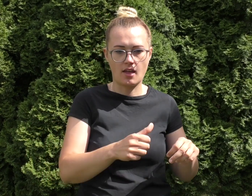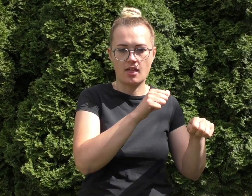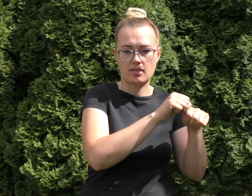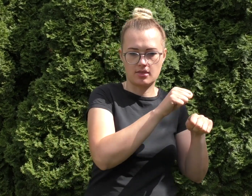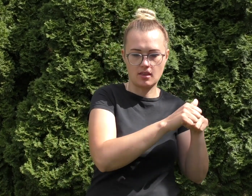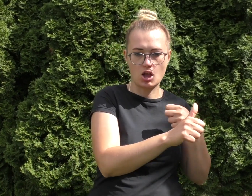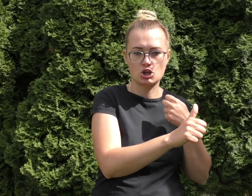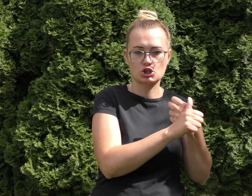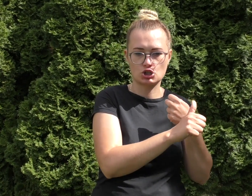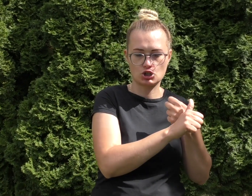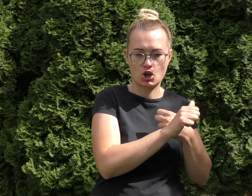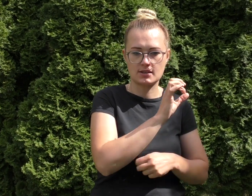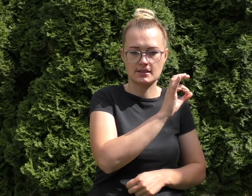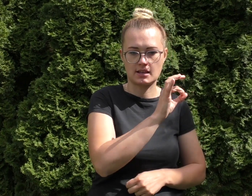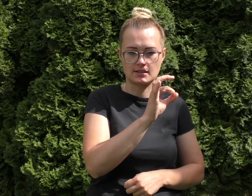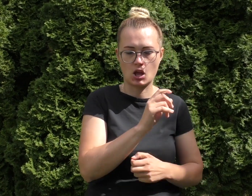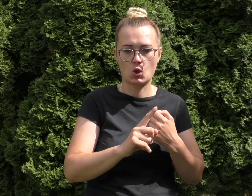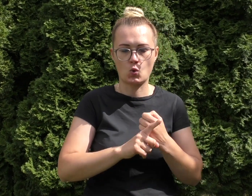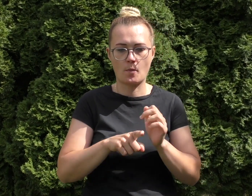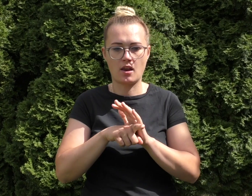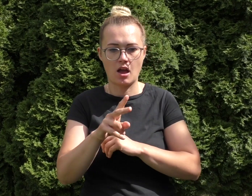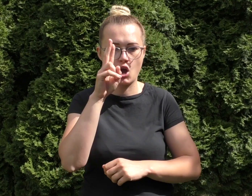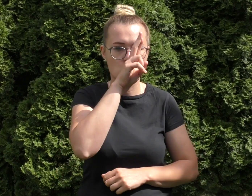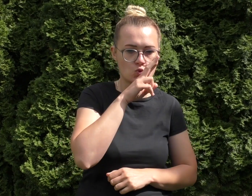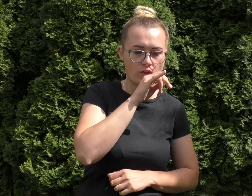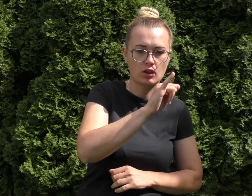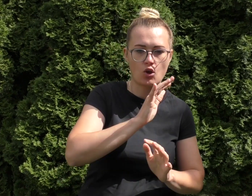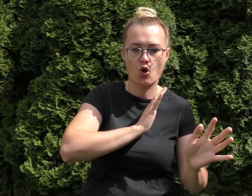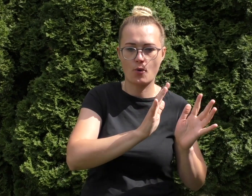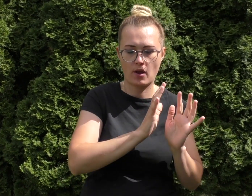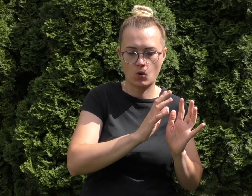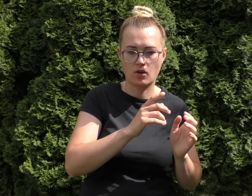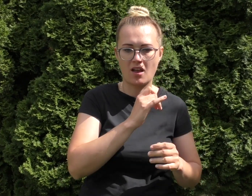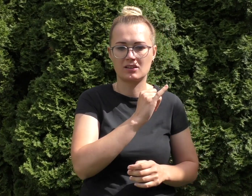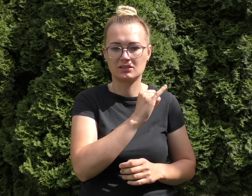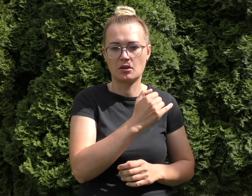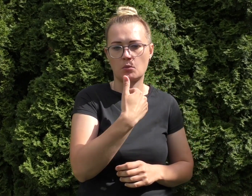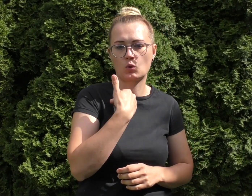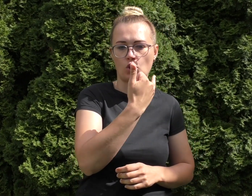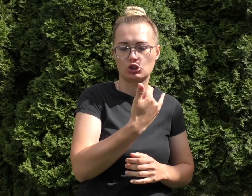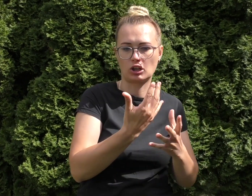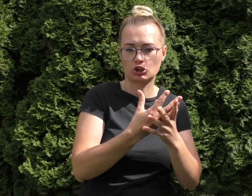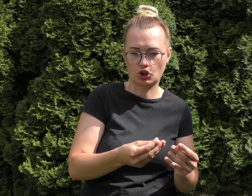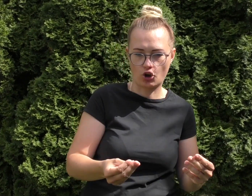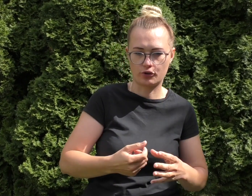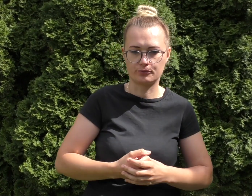116 000 – numer dla rodziców i opiekunów, którym zaginęło dziecko